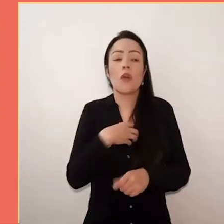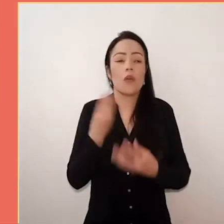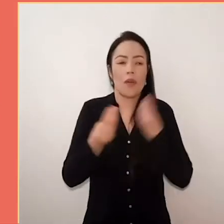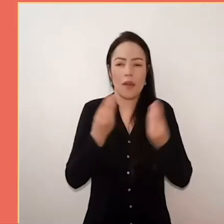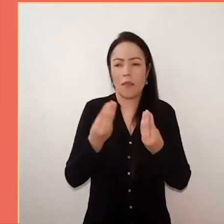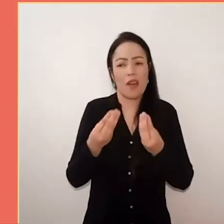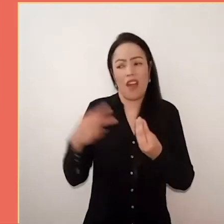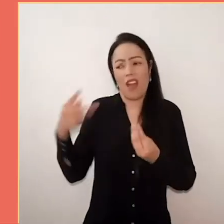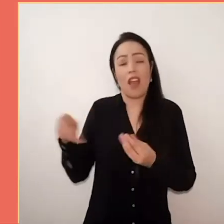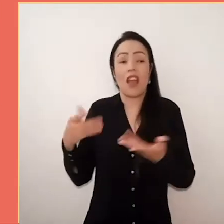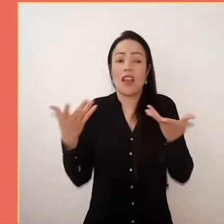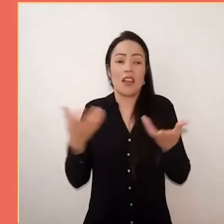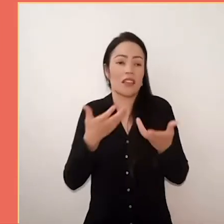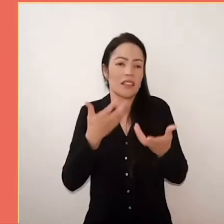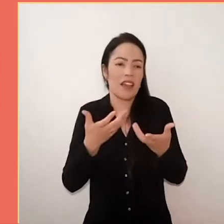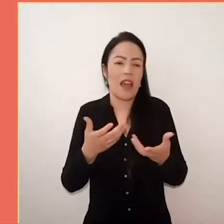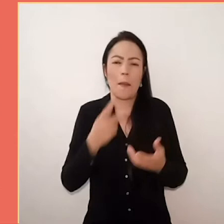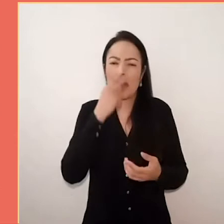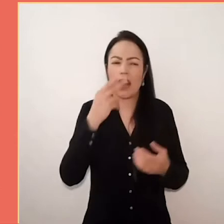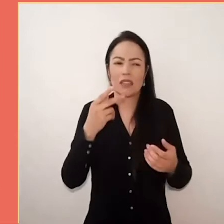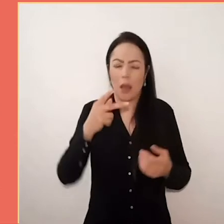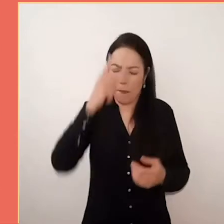é o modo muito egoísta de reação.